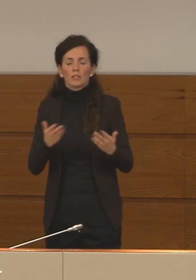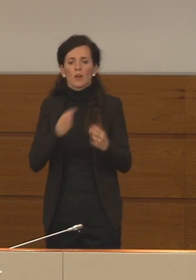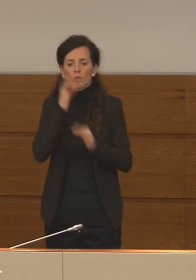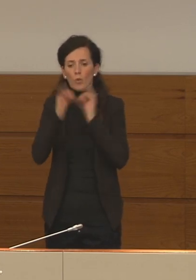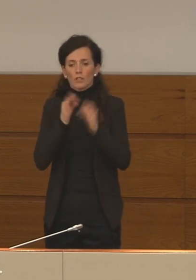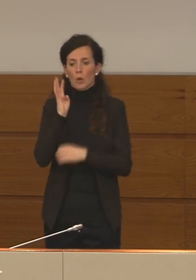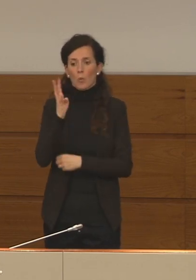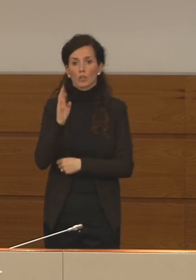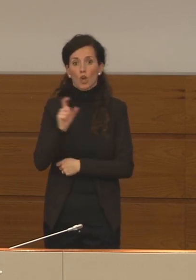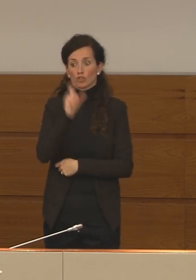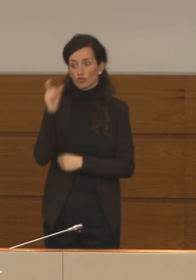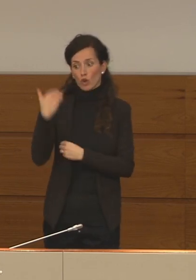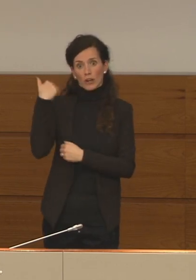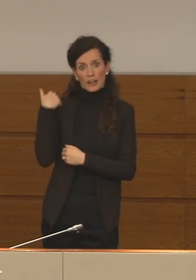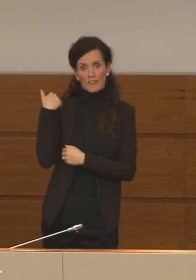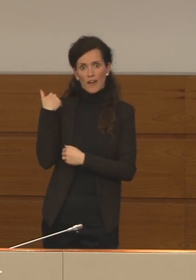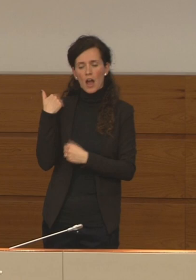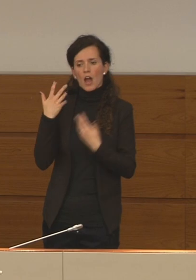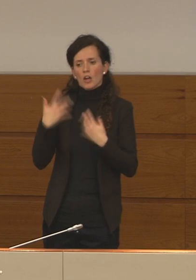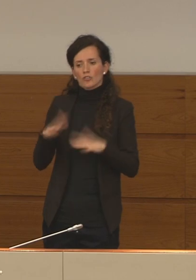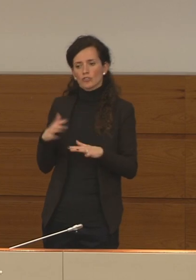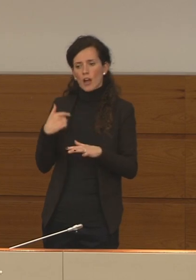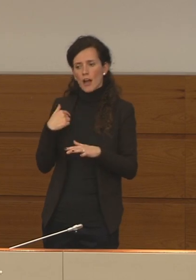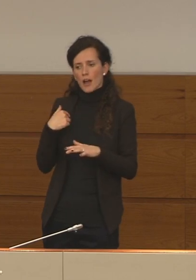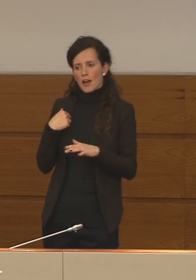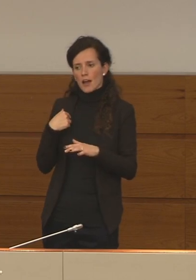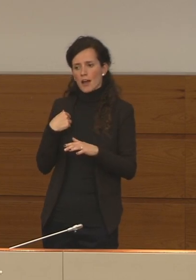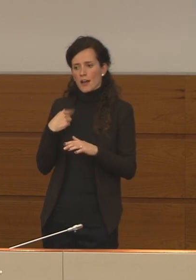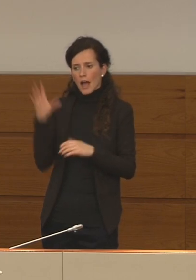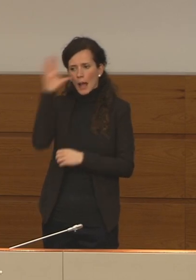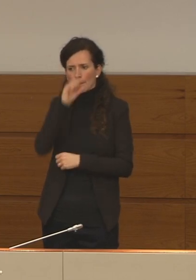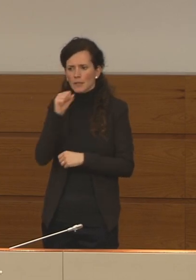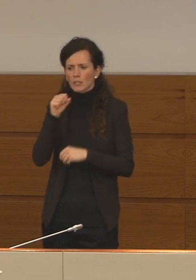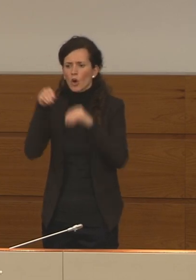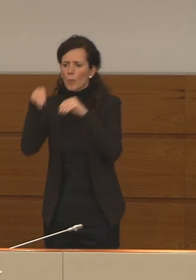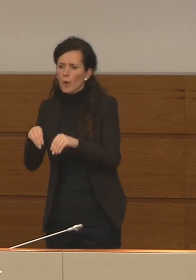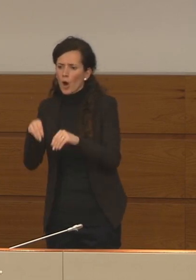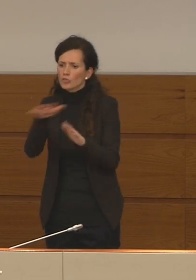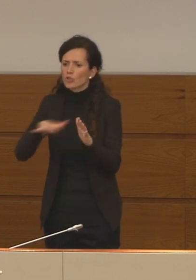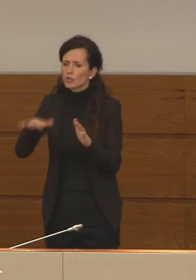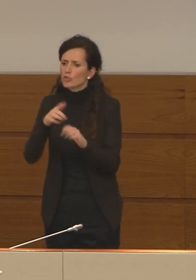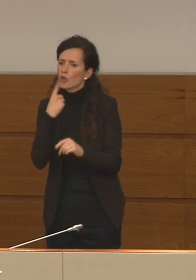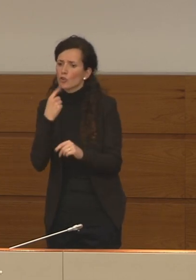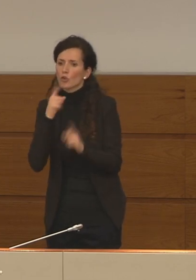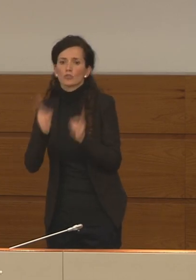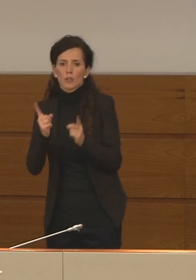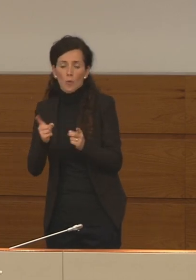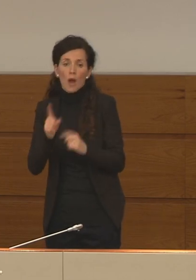adottato definendo le zone rosse in Lombardia e nel Veneto.